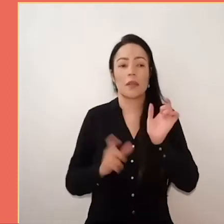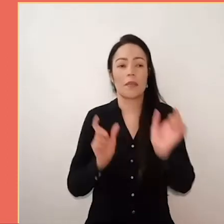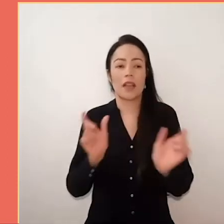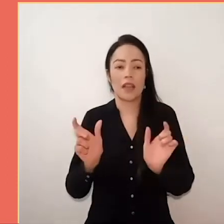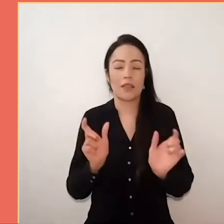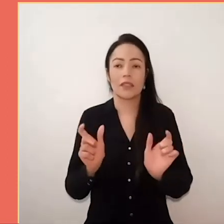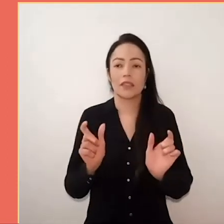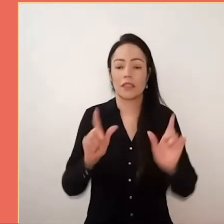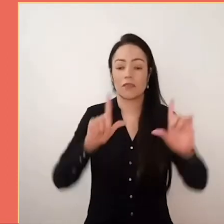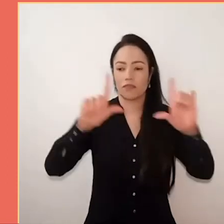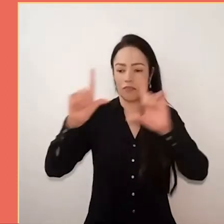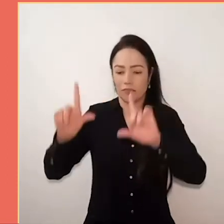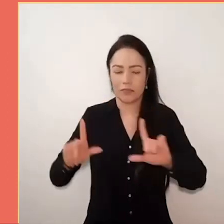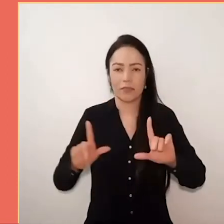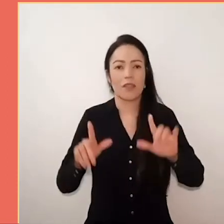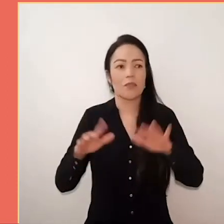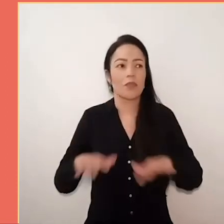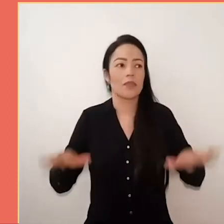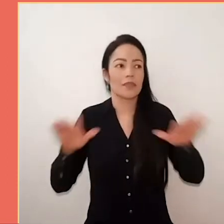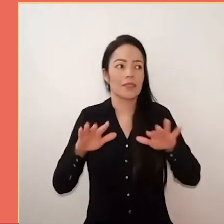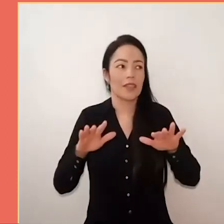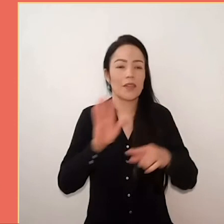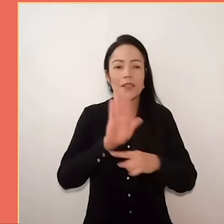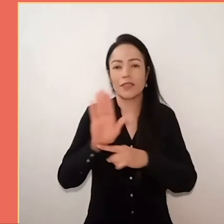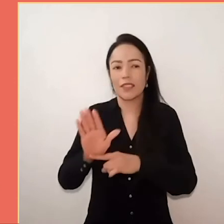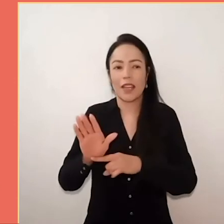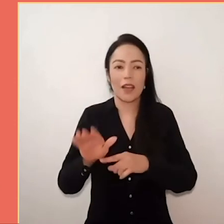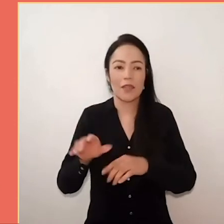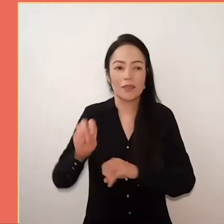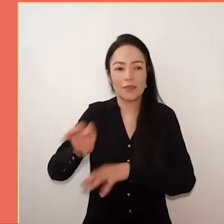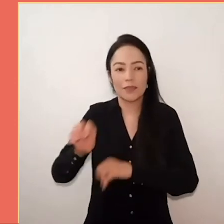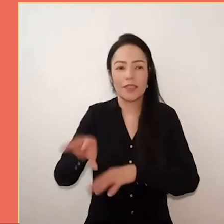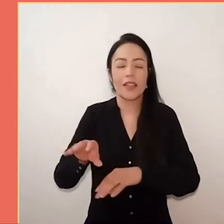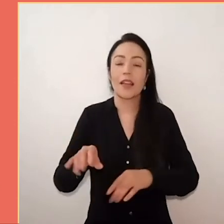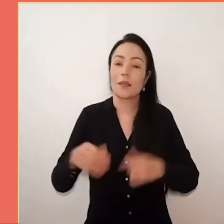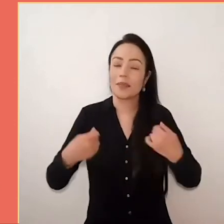leitura de mundo. Então, formar esse leitor exige que na infância a gente dê liberdade.